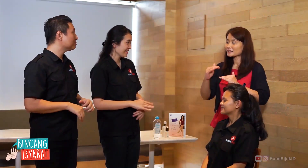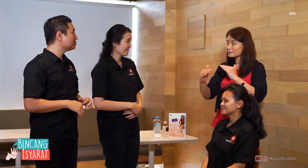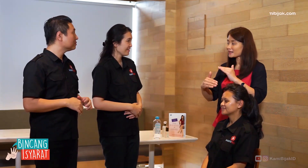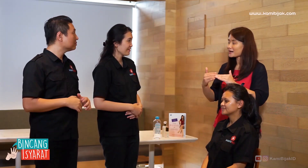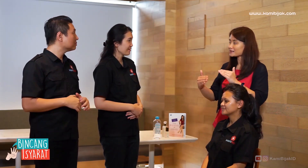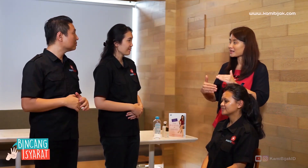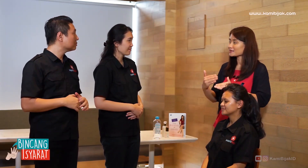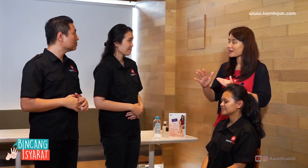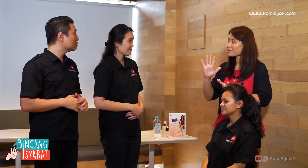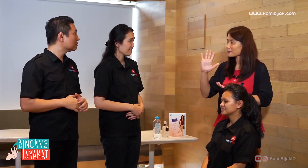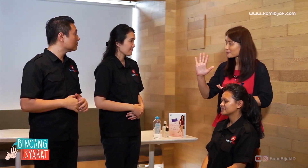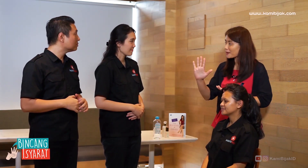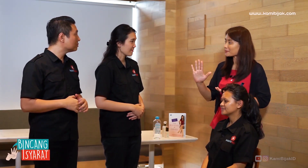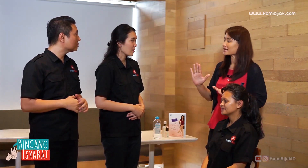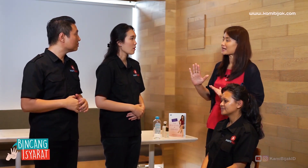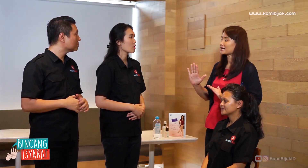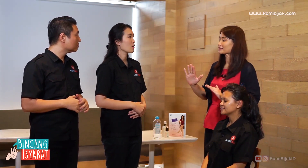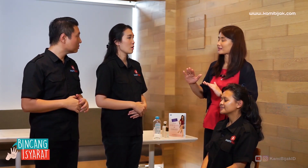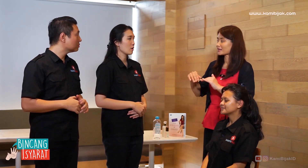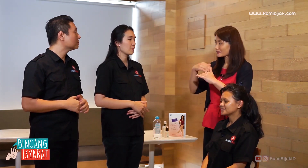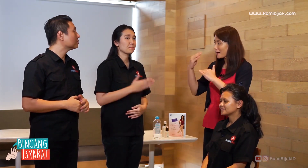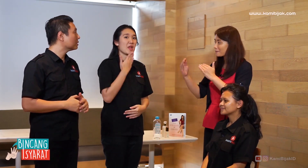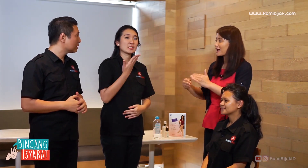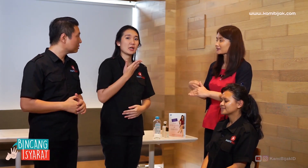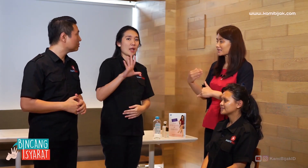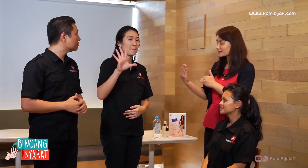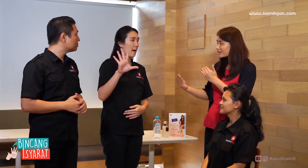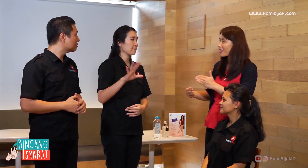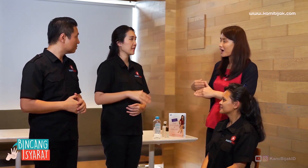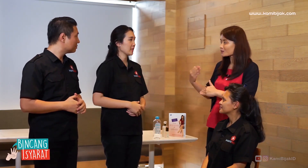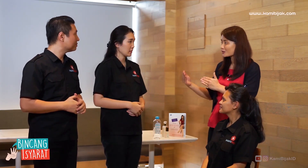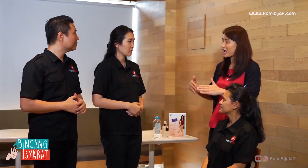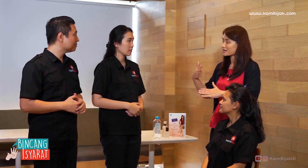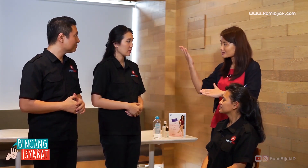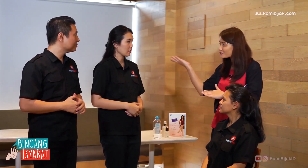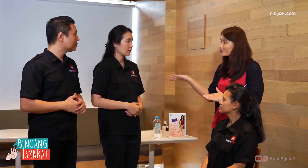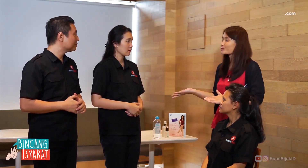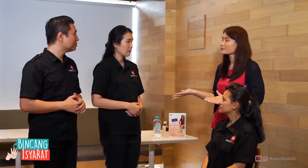Bisa dilakukan di rumah, cukup 5 menit.